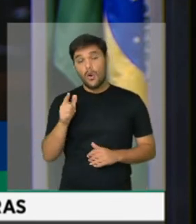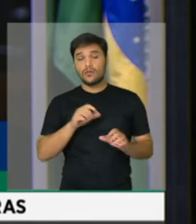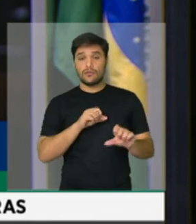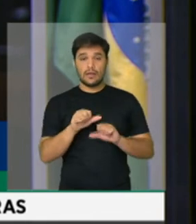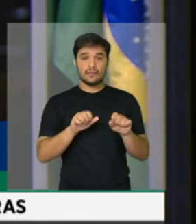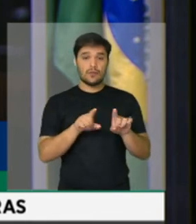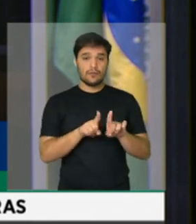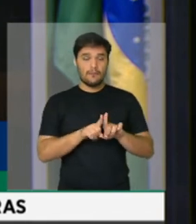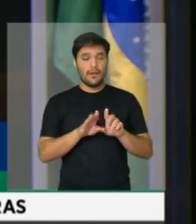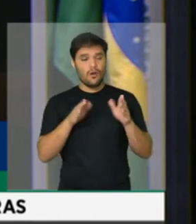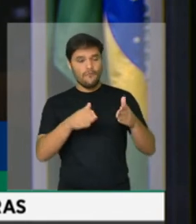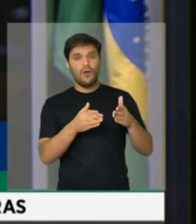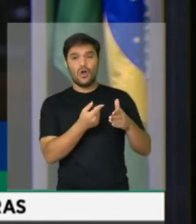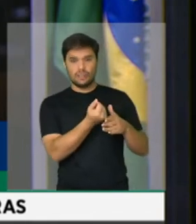DEPUTADO JOSÉRICARDO PT DO